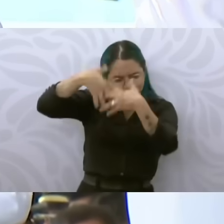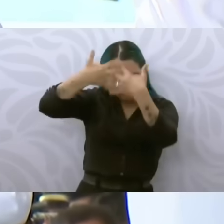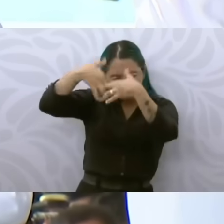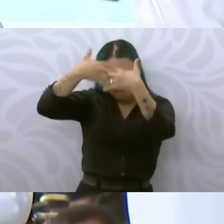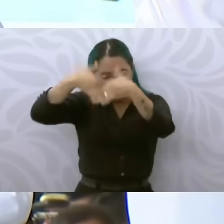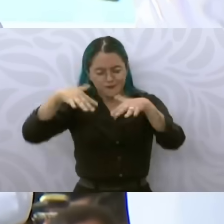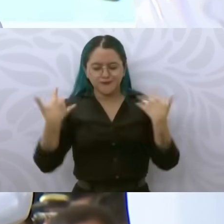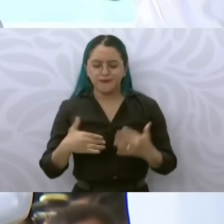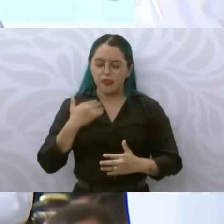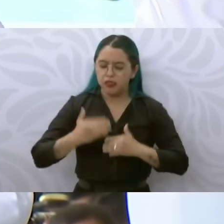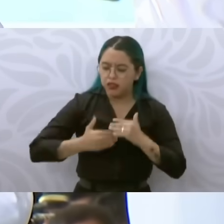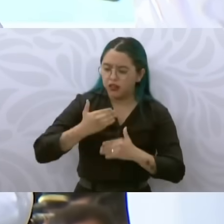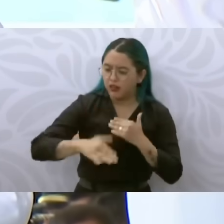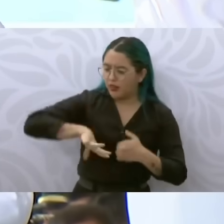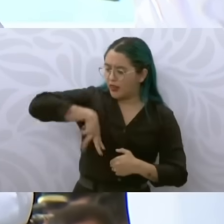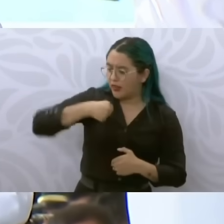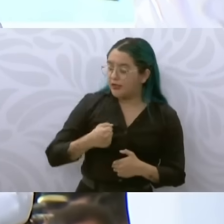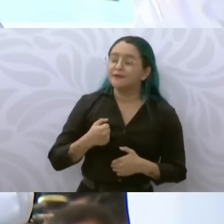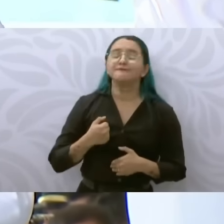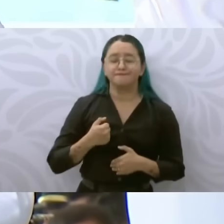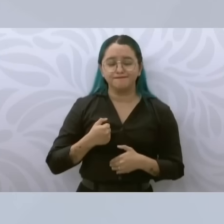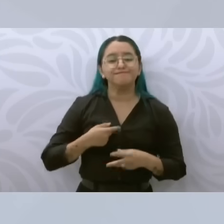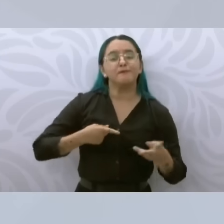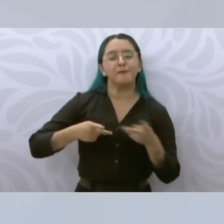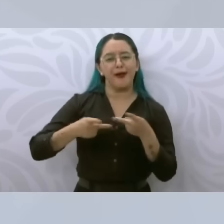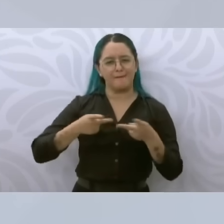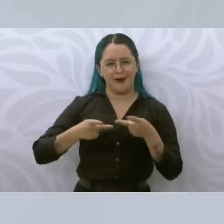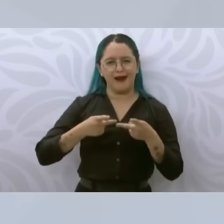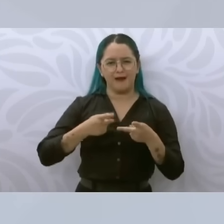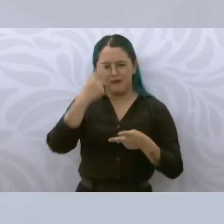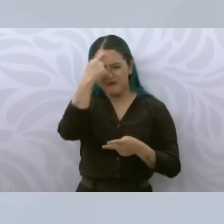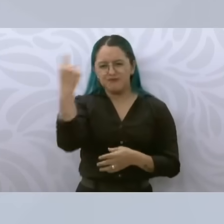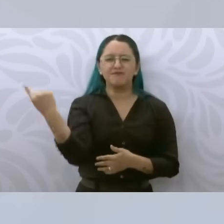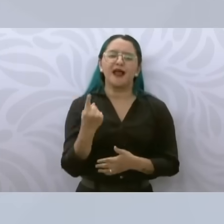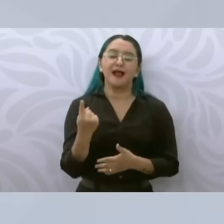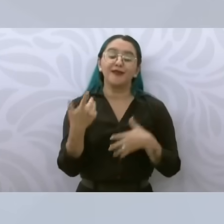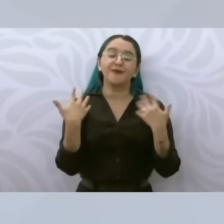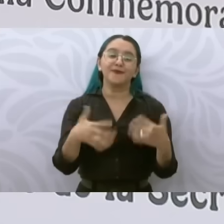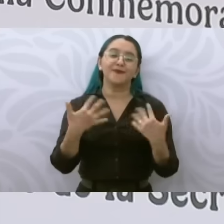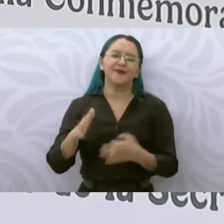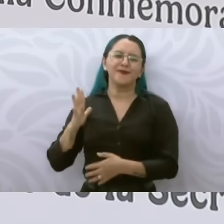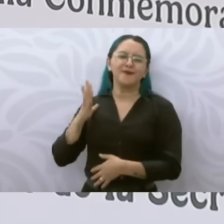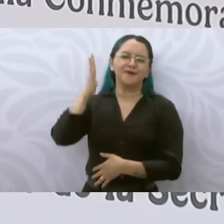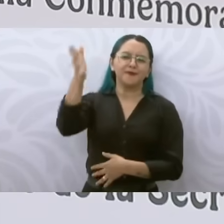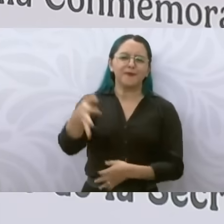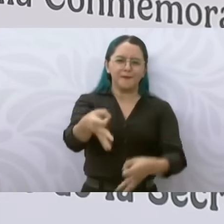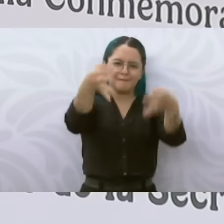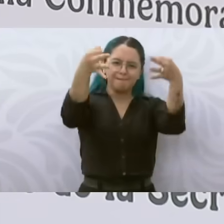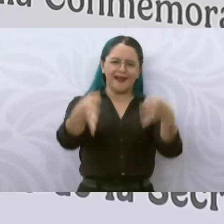proceso que nos prepara para asumir nuestro rol como futuros oficiales de la Armada de